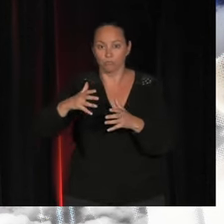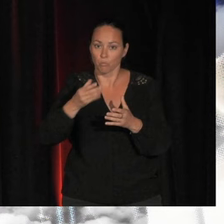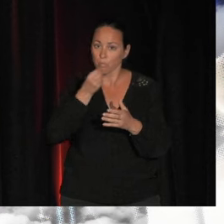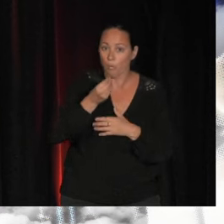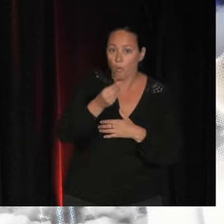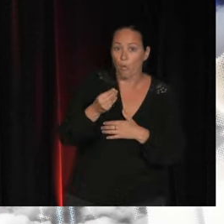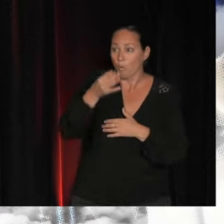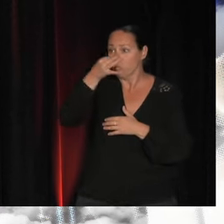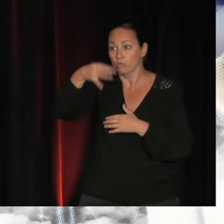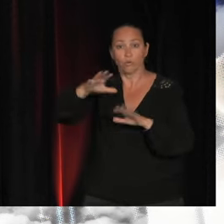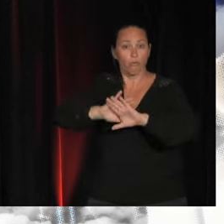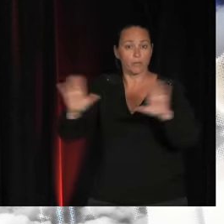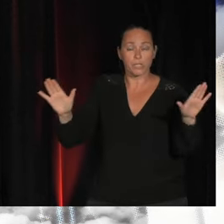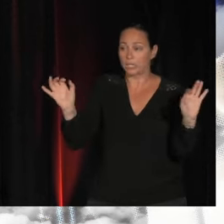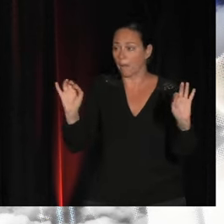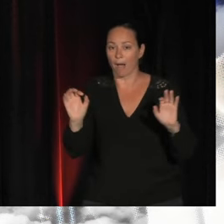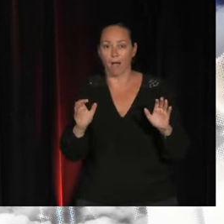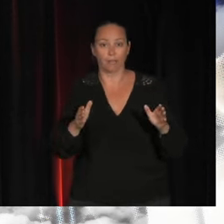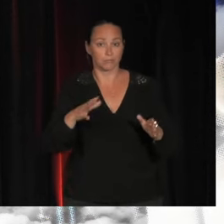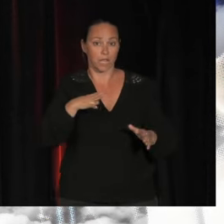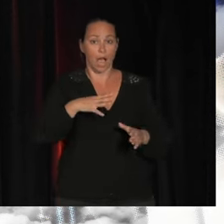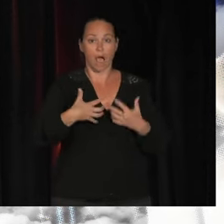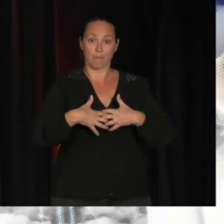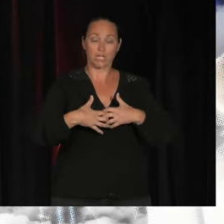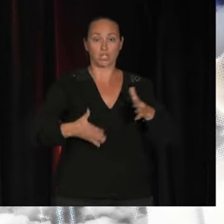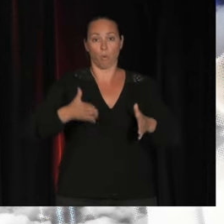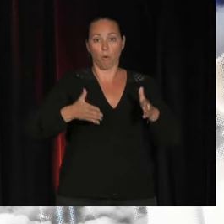la pollution, tout ça, c'est fini. Tout le monde a des robots et ça se passe aux alentours des années 2070,